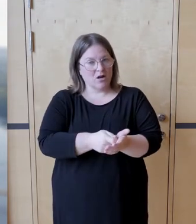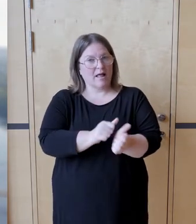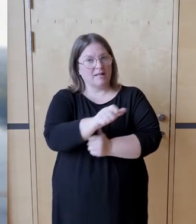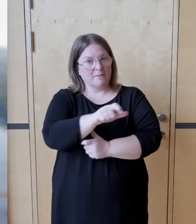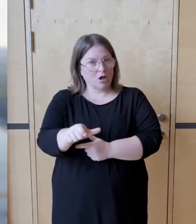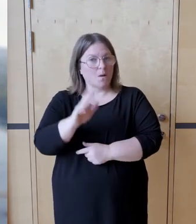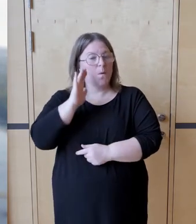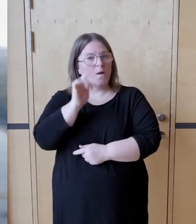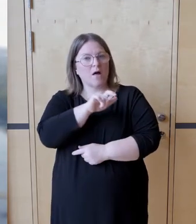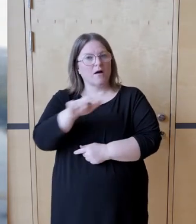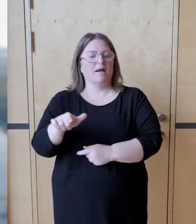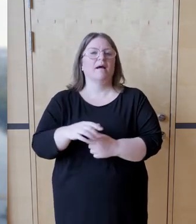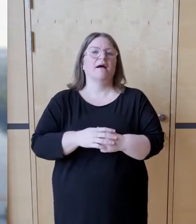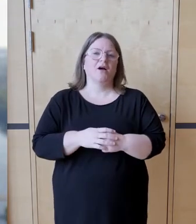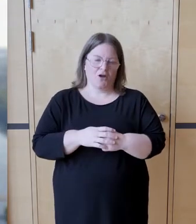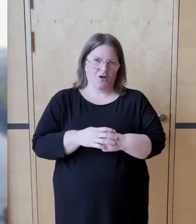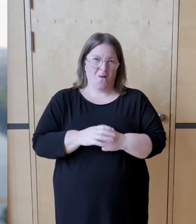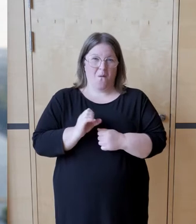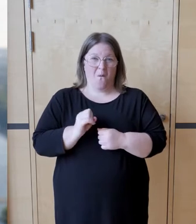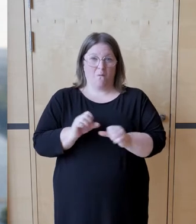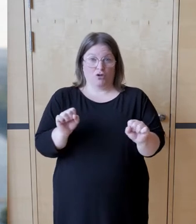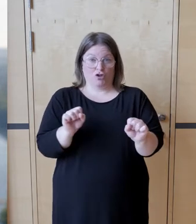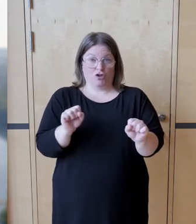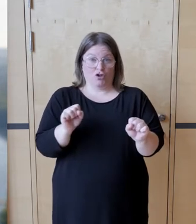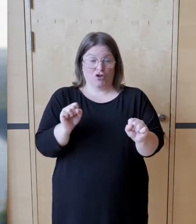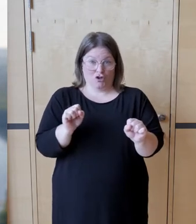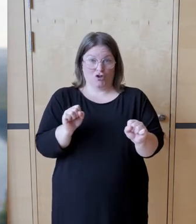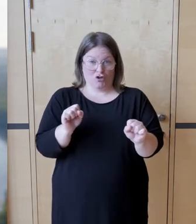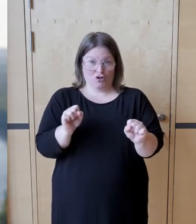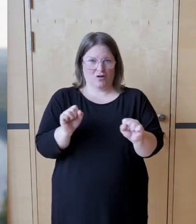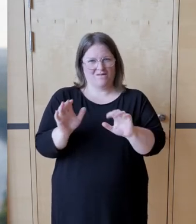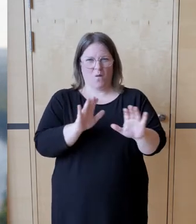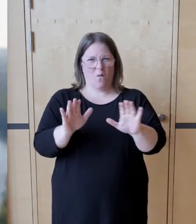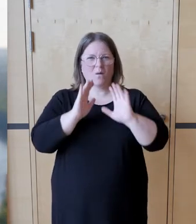För att komma igång snabbare med detta vård och omsorgsboende så